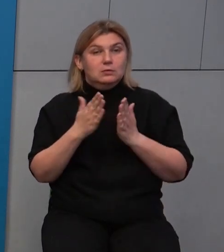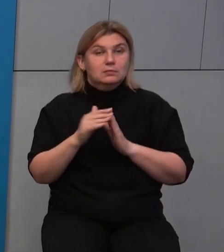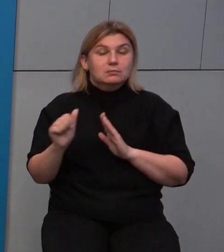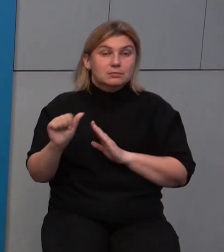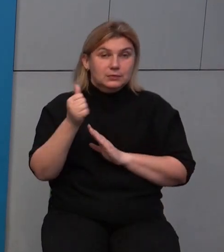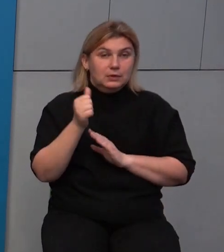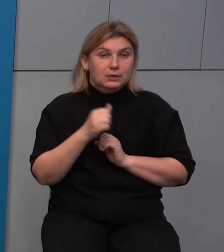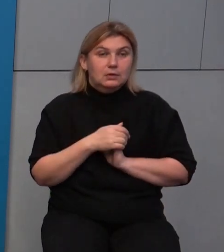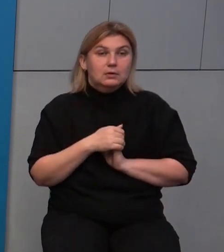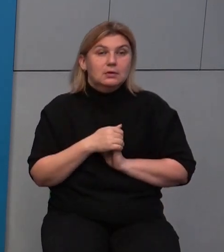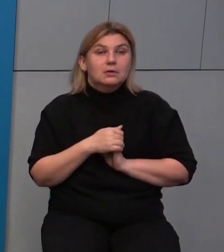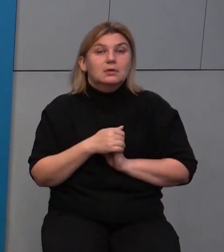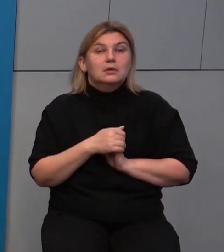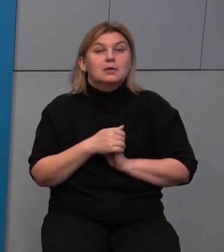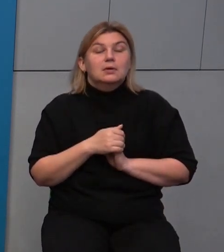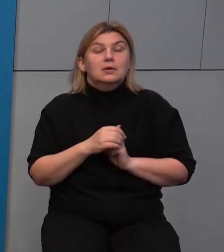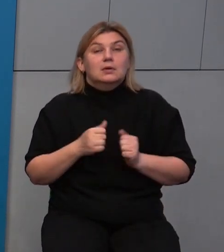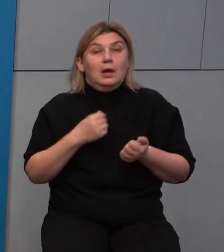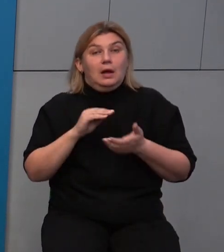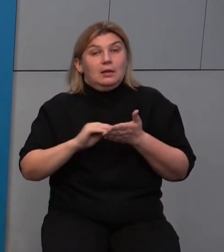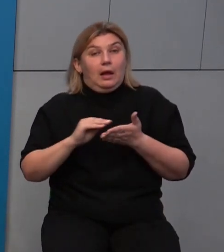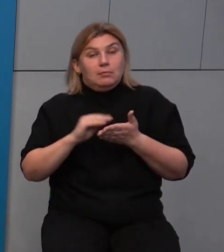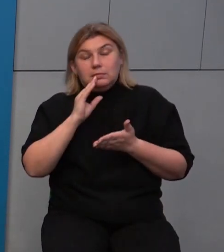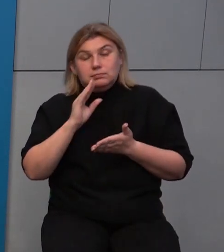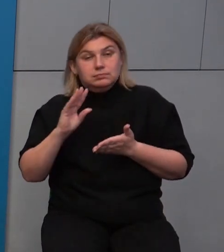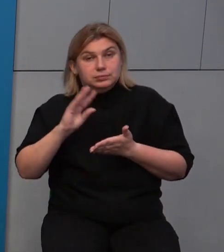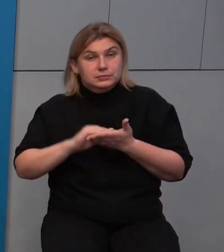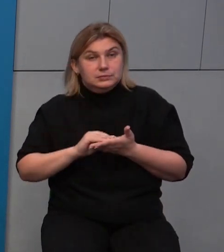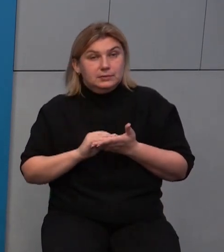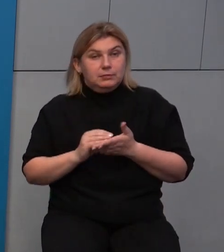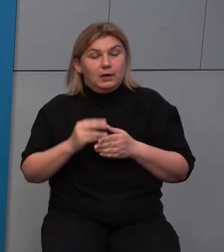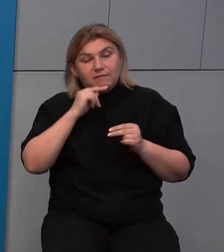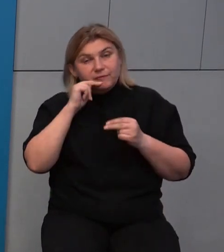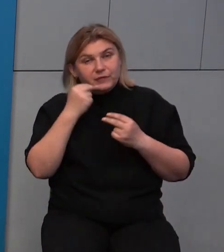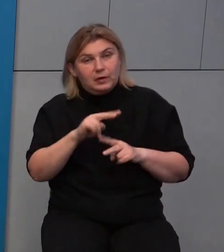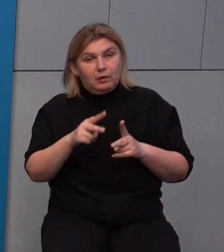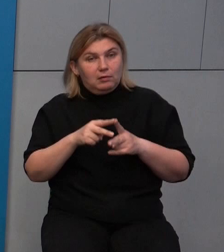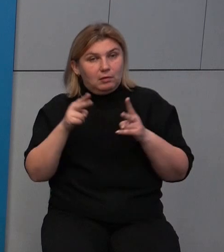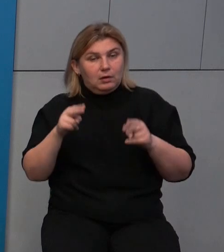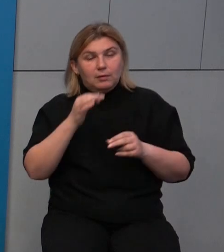żeby napisać jeszcze raz, żeby wrócić do tego okresu i żeby to jeszcze raz opowiedzieć.